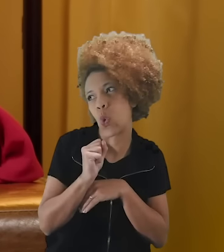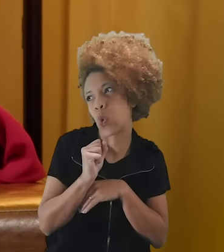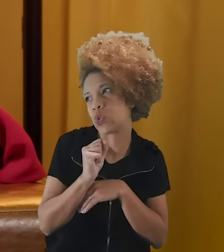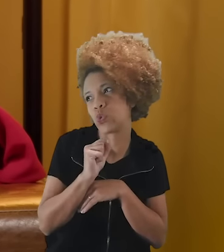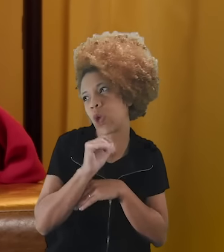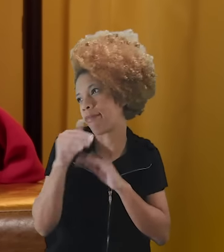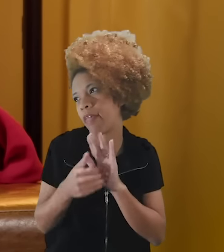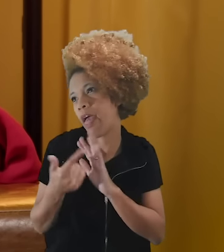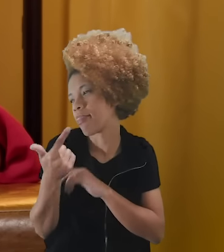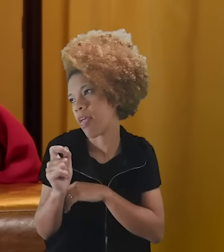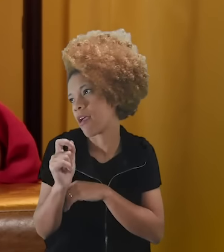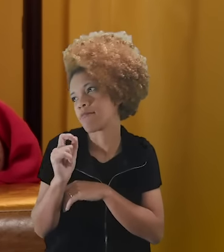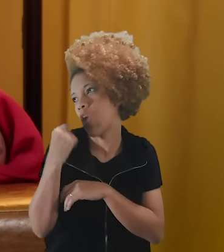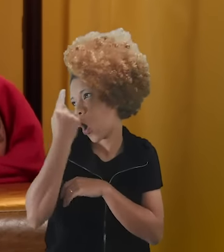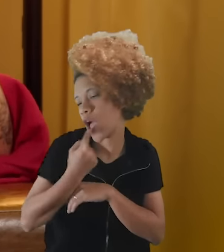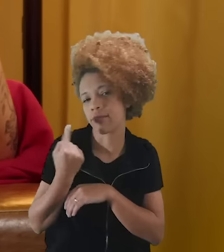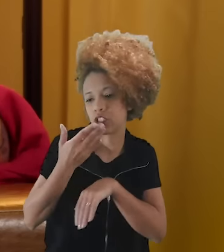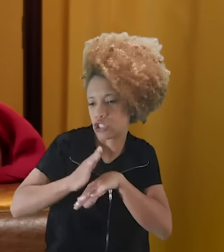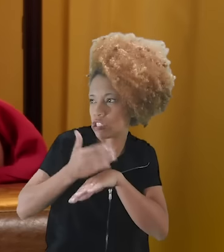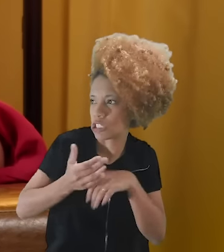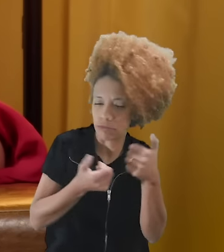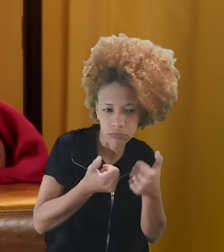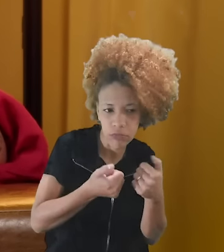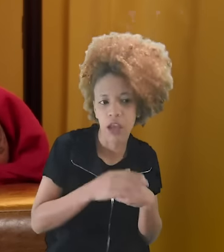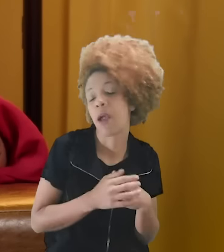treinamento né muitas vezes se você tá num alto nível como a Laude Você tem que sair do Brasil